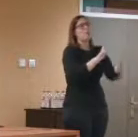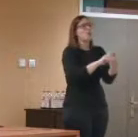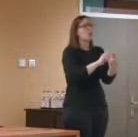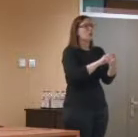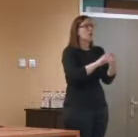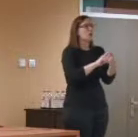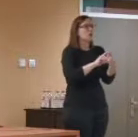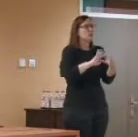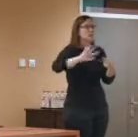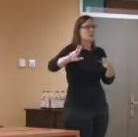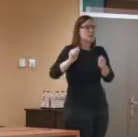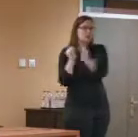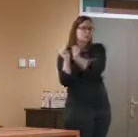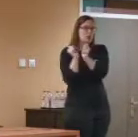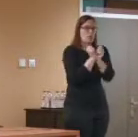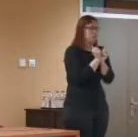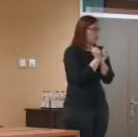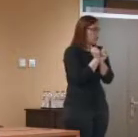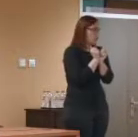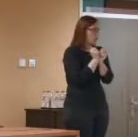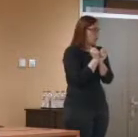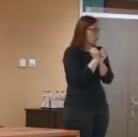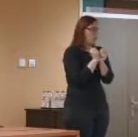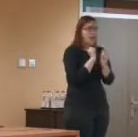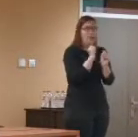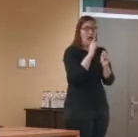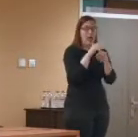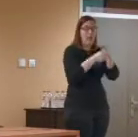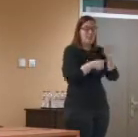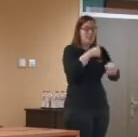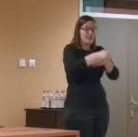"El secuestro de la democracia", de los profesores Piqueras y Laguna, también "Tierra de saqueo" que fue también un libro